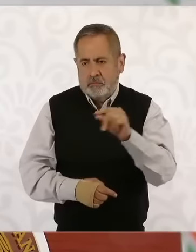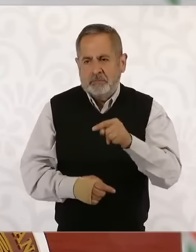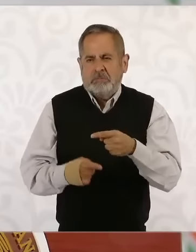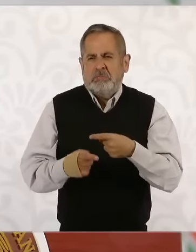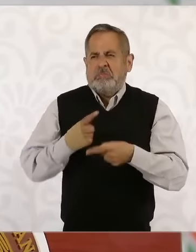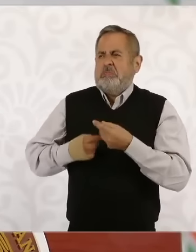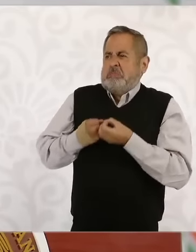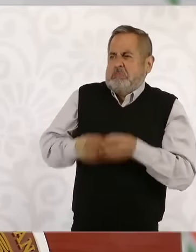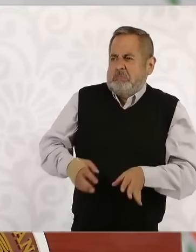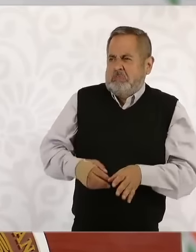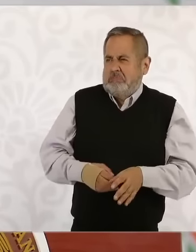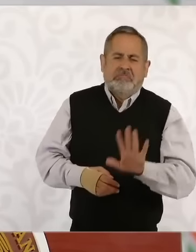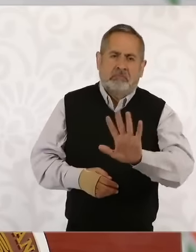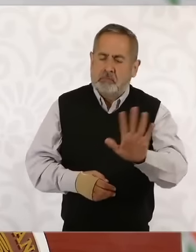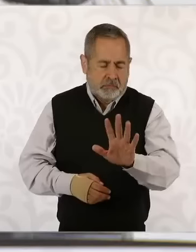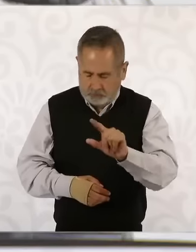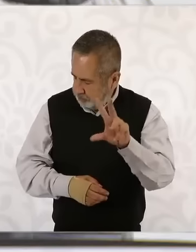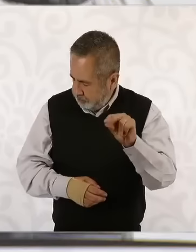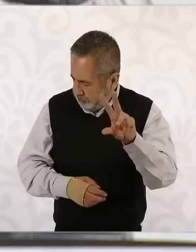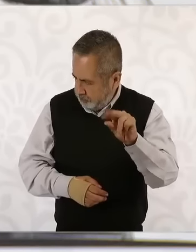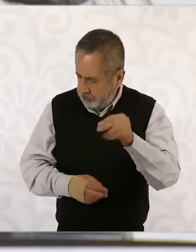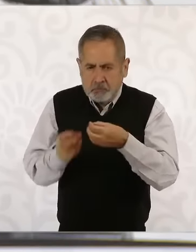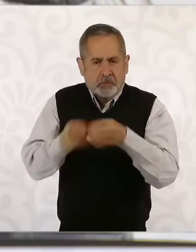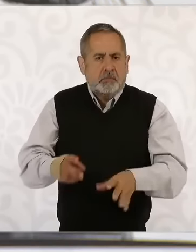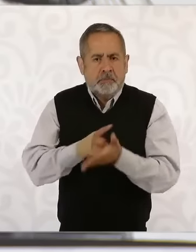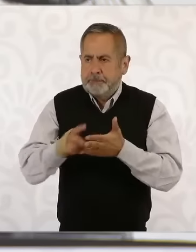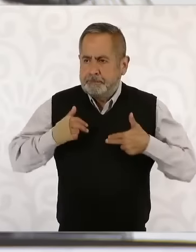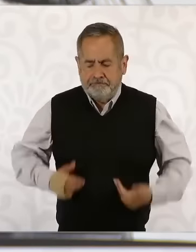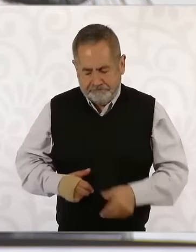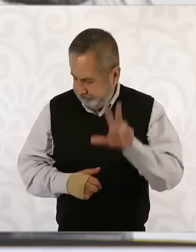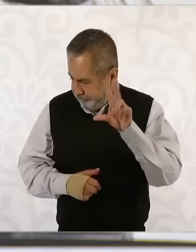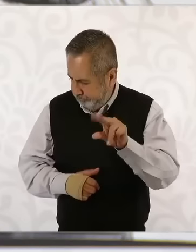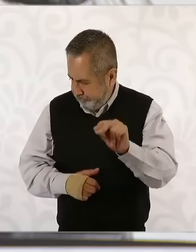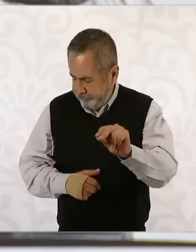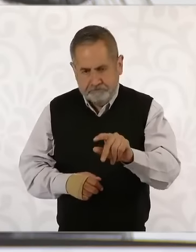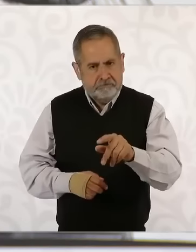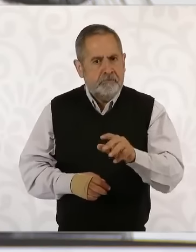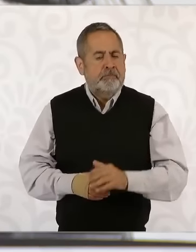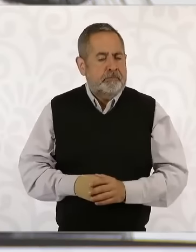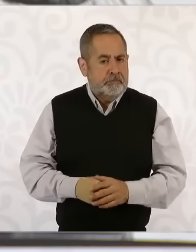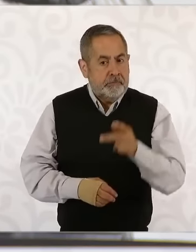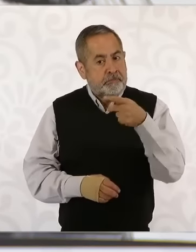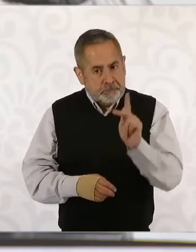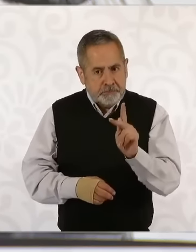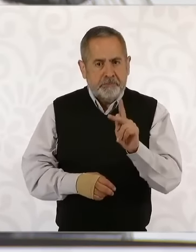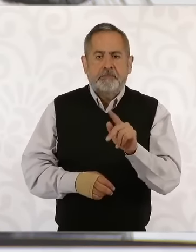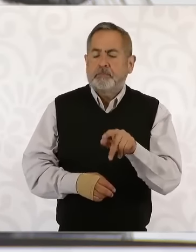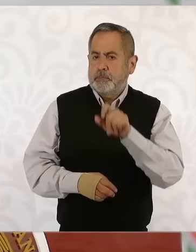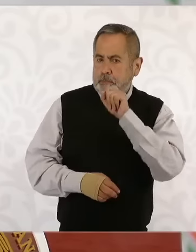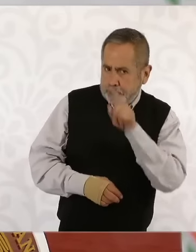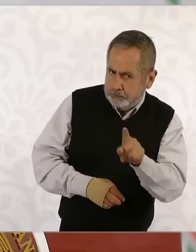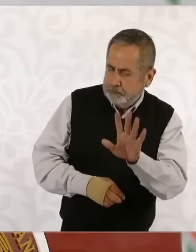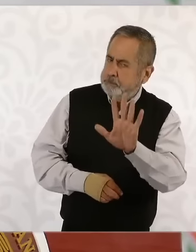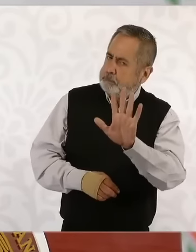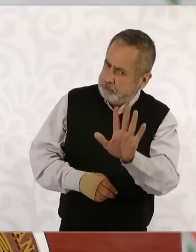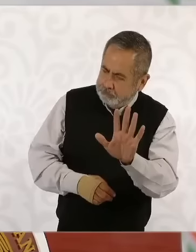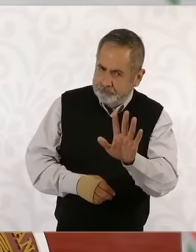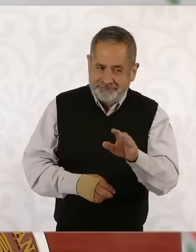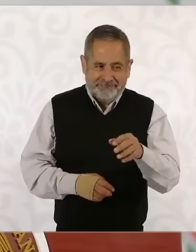materia de derechos humanos. Sin embargo, también hay que tener en cuenta que el juicio de amparo a